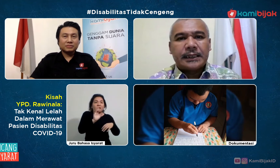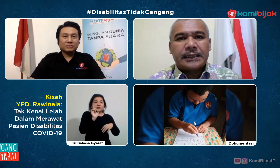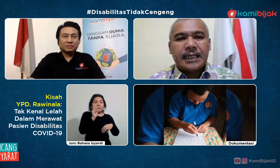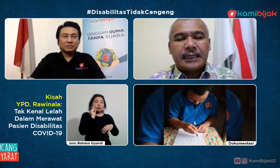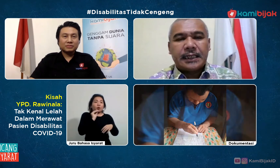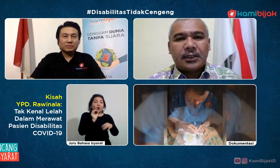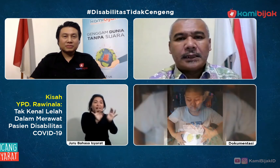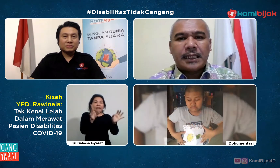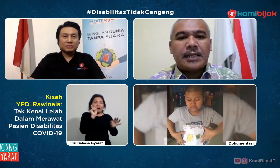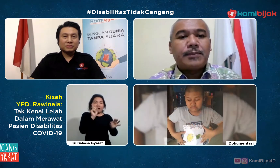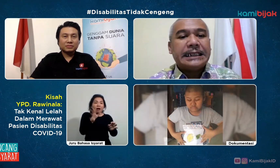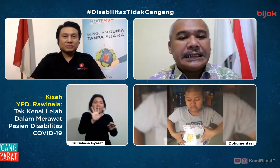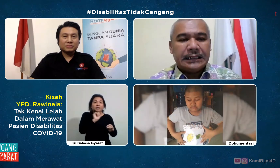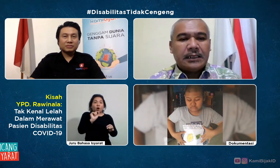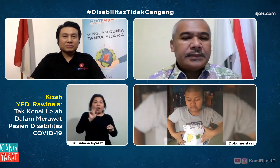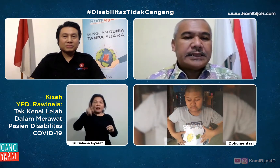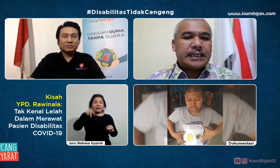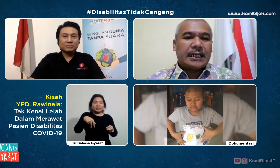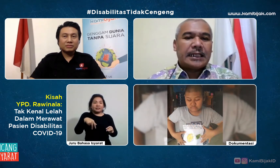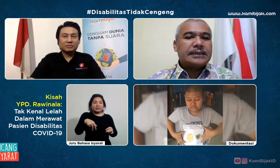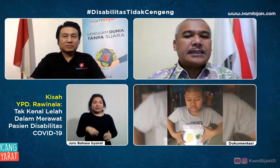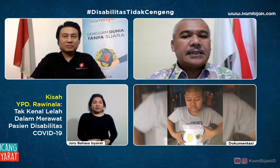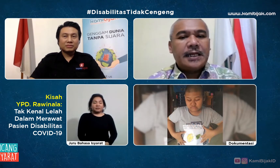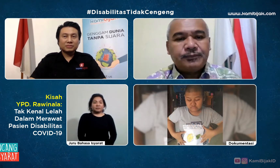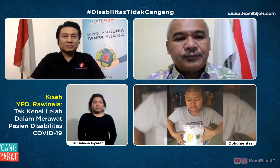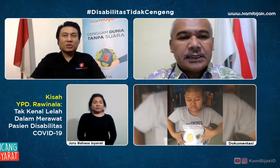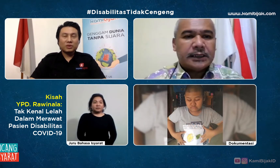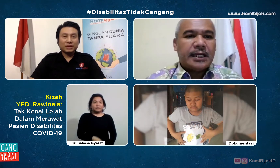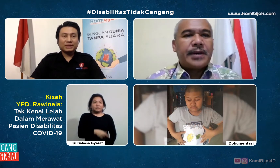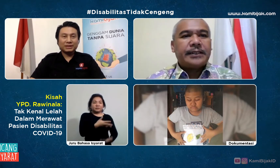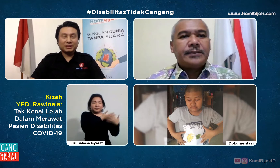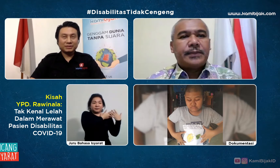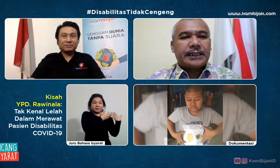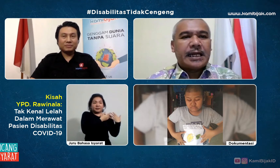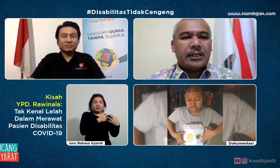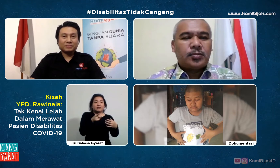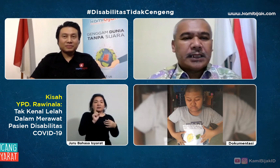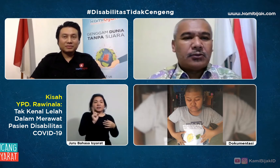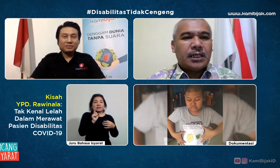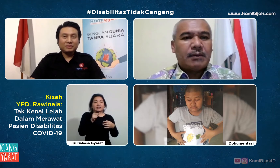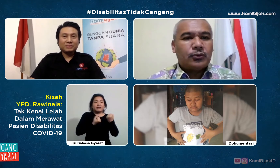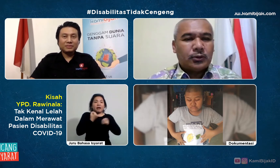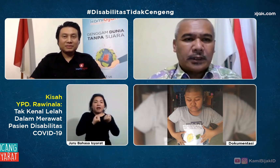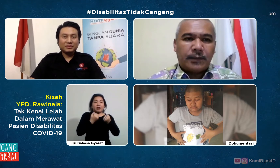pada kegiatan kerumah tangga mandiri misalkan saja setiap hari mereka harus bertanggung jawab